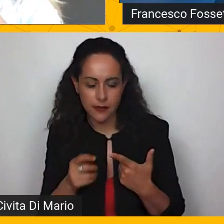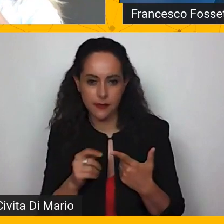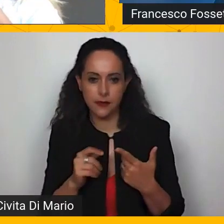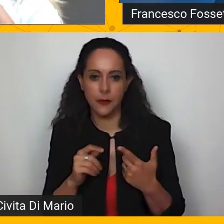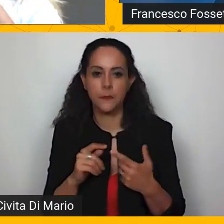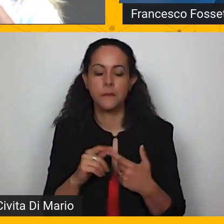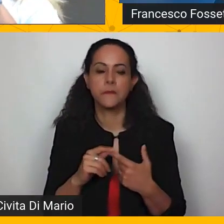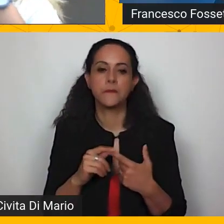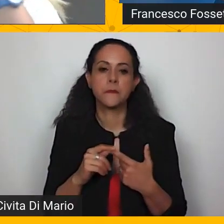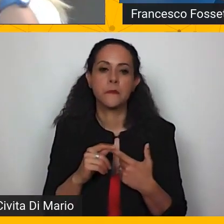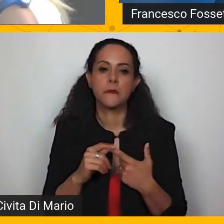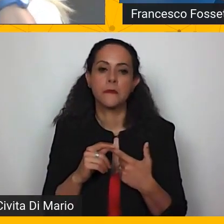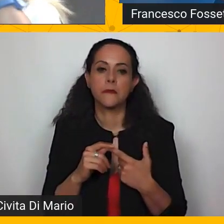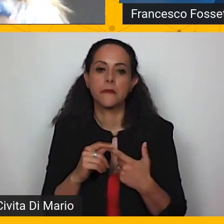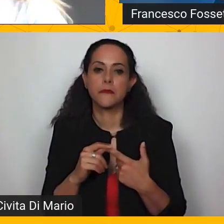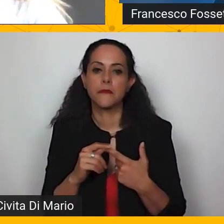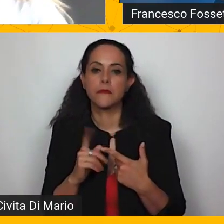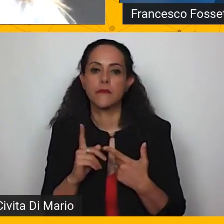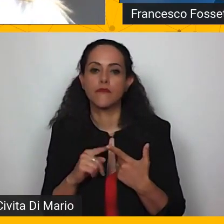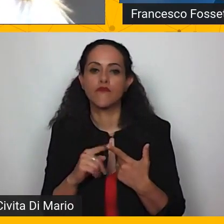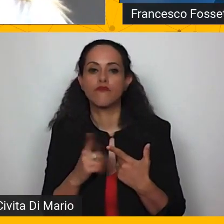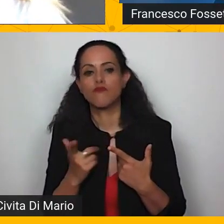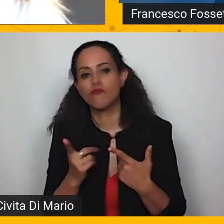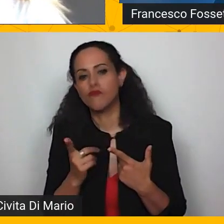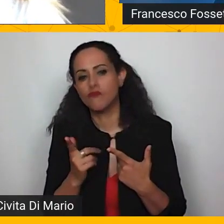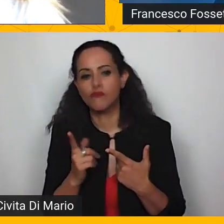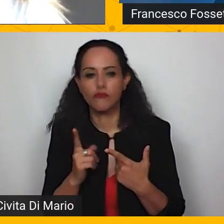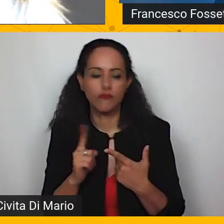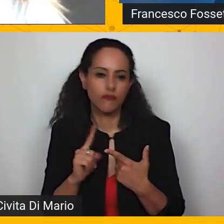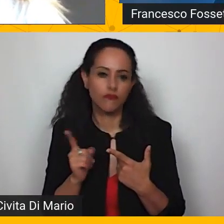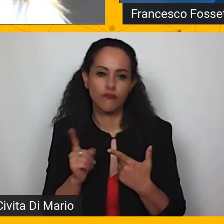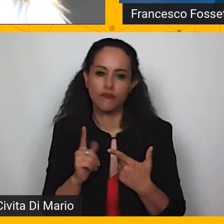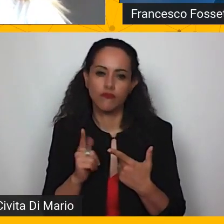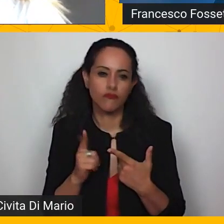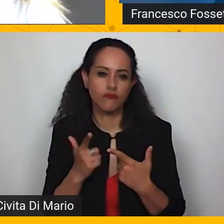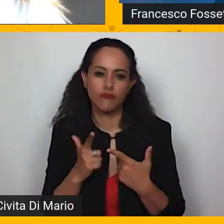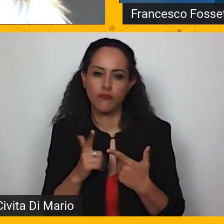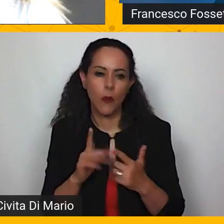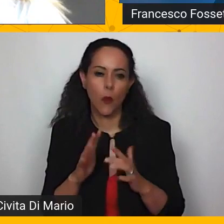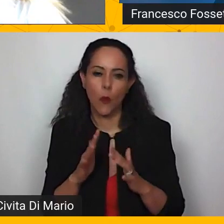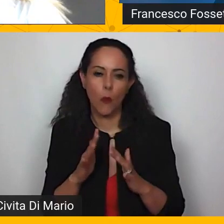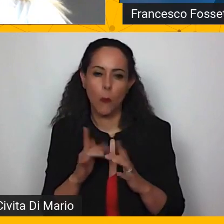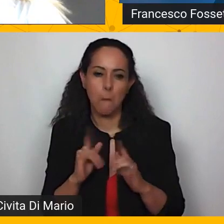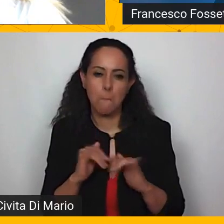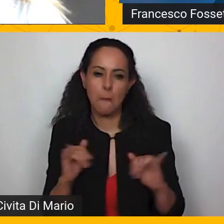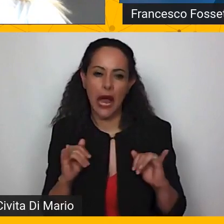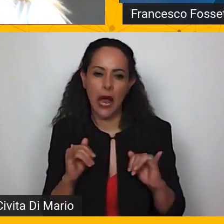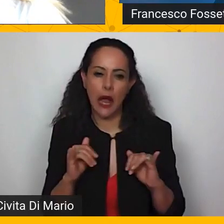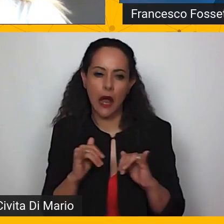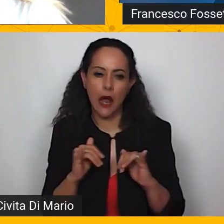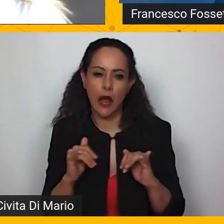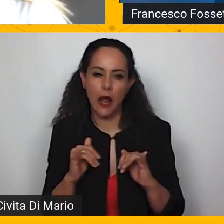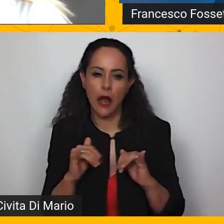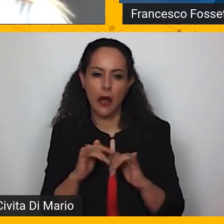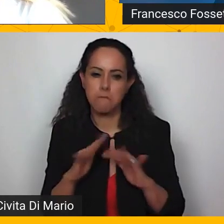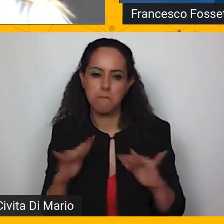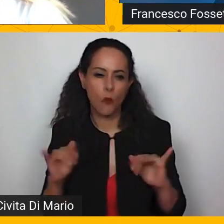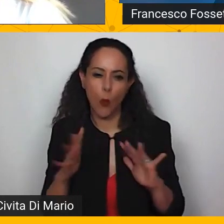complessi. Due eh non non c'è